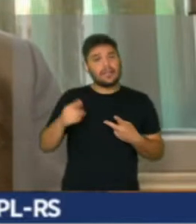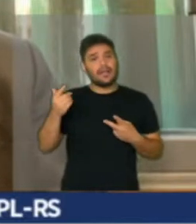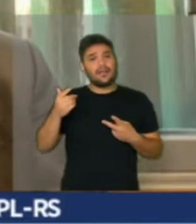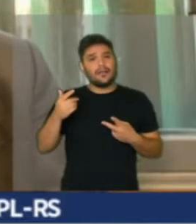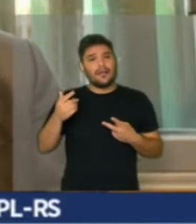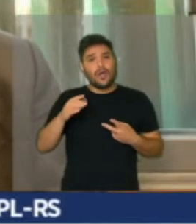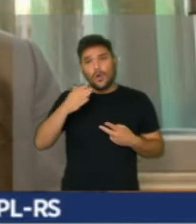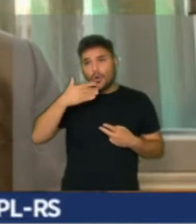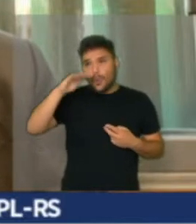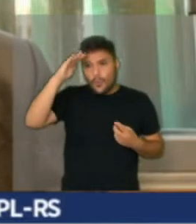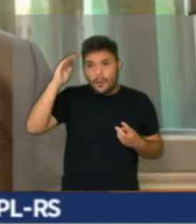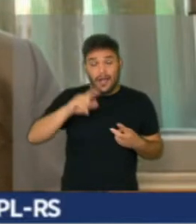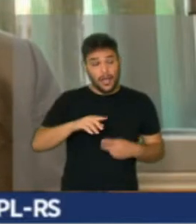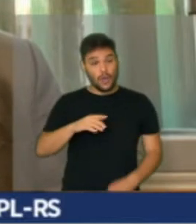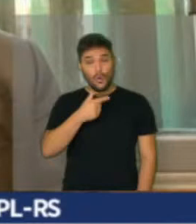CERTEZA VAI EXPLICAR DINHEIRO PESSOAL, DINHEIRO SEU, NÃO